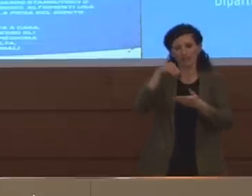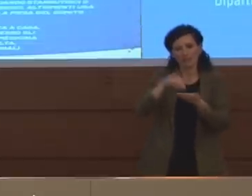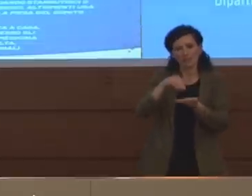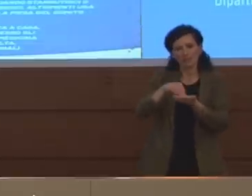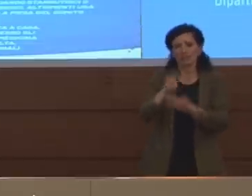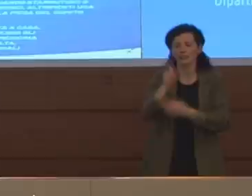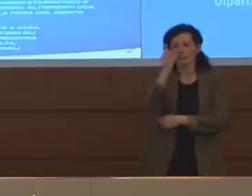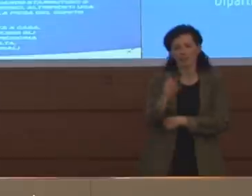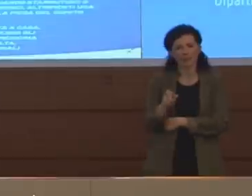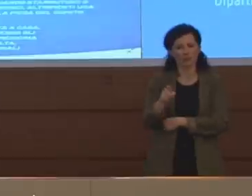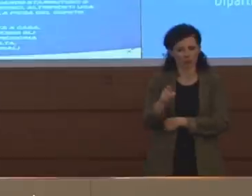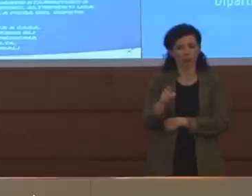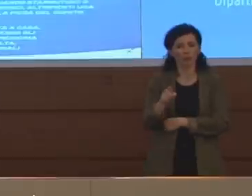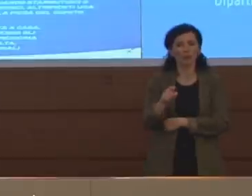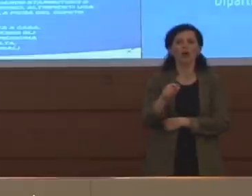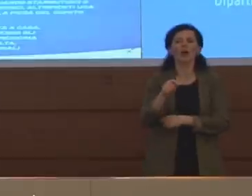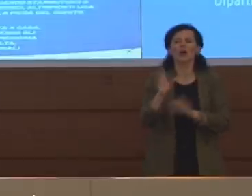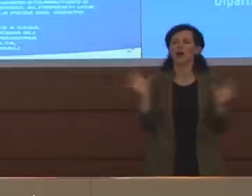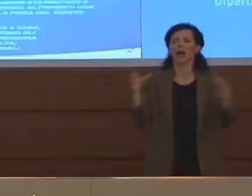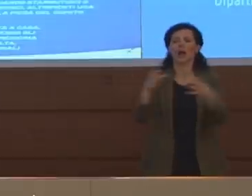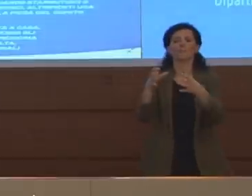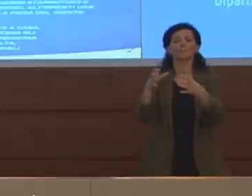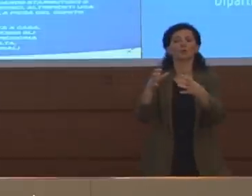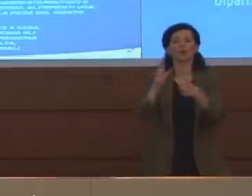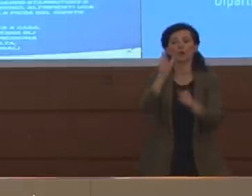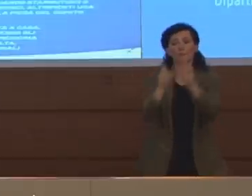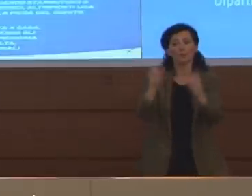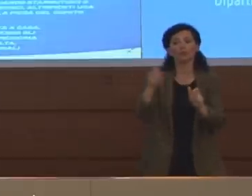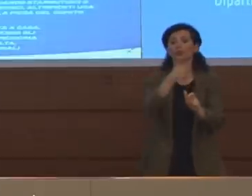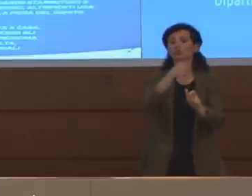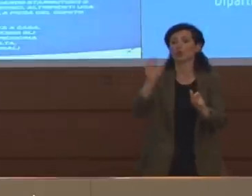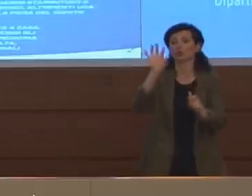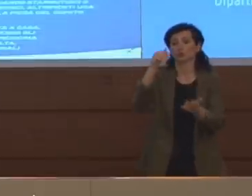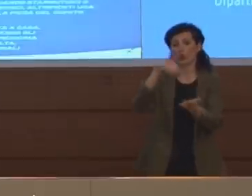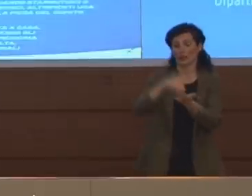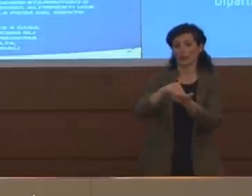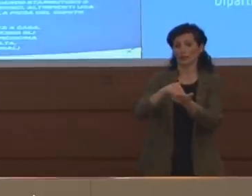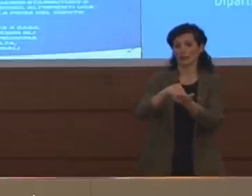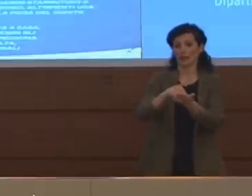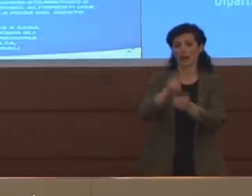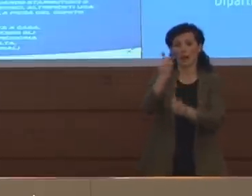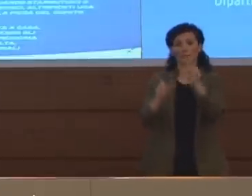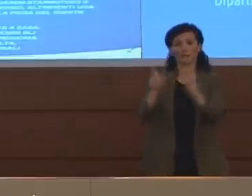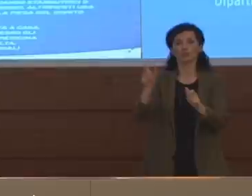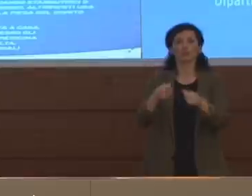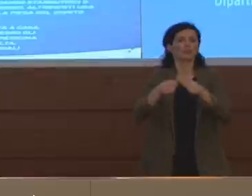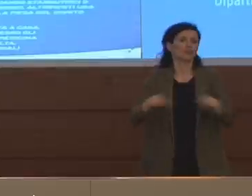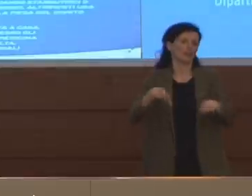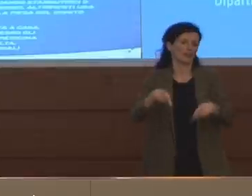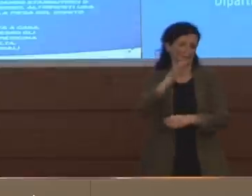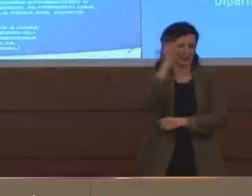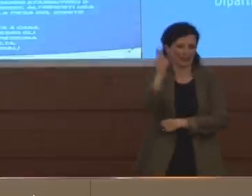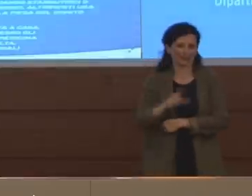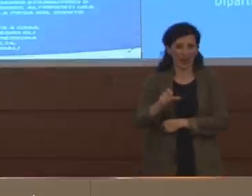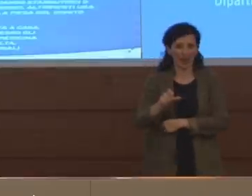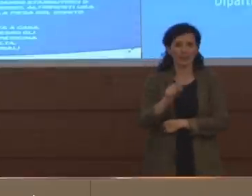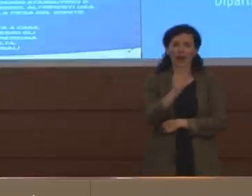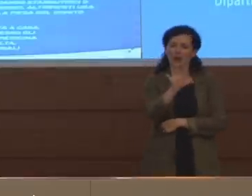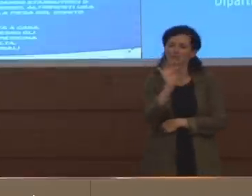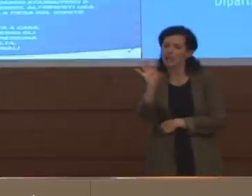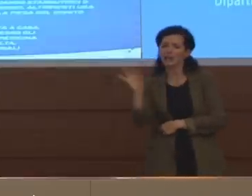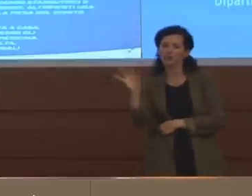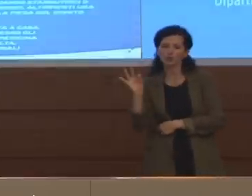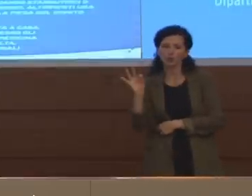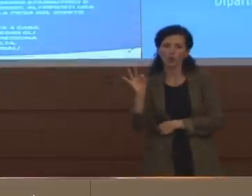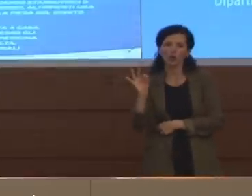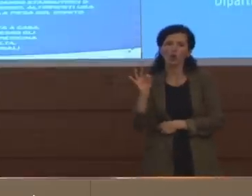di 150.000 residenti in Italia, selezionati in collaborazione e con il